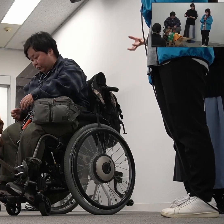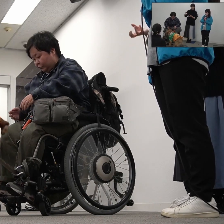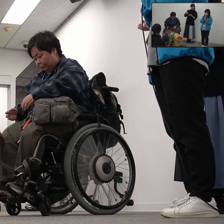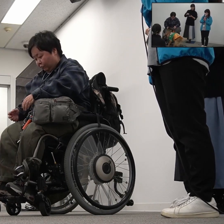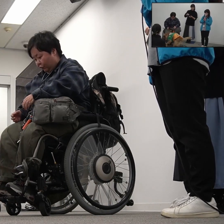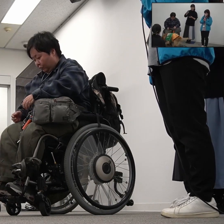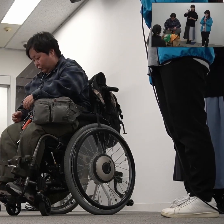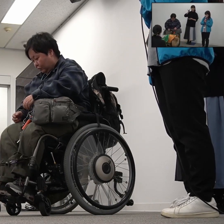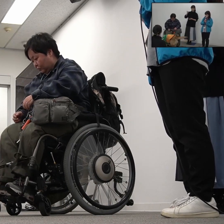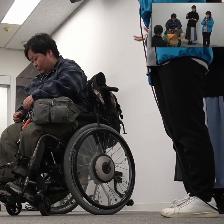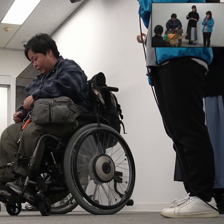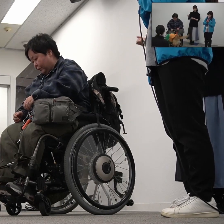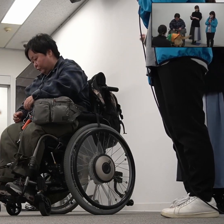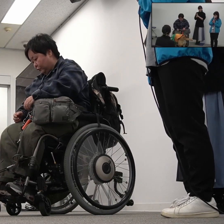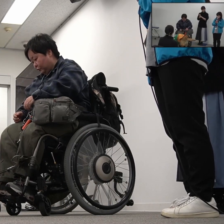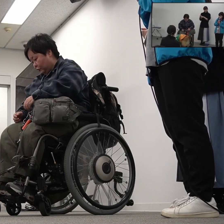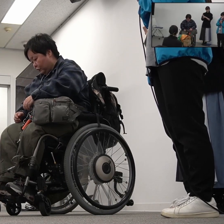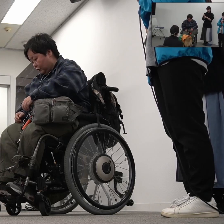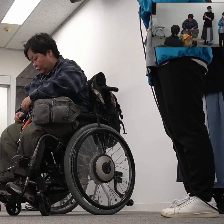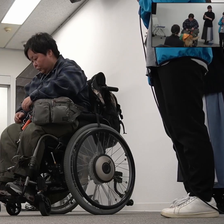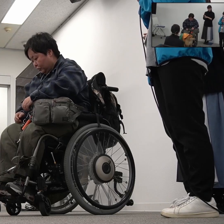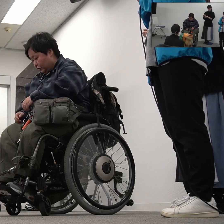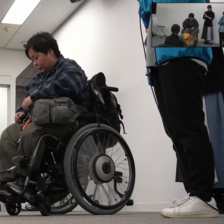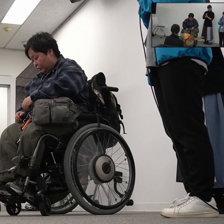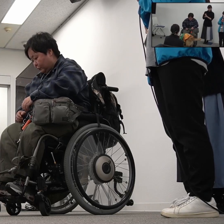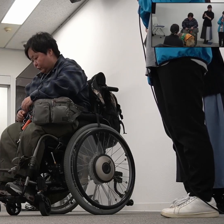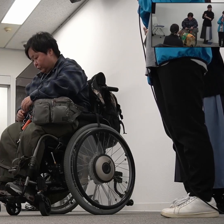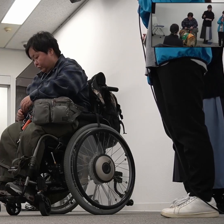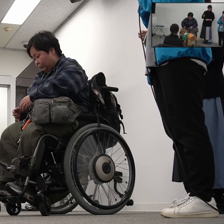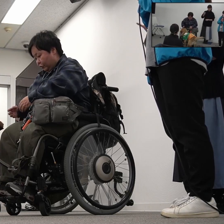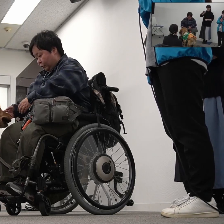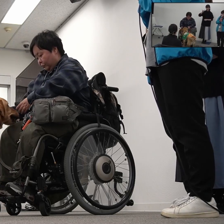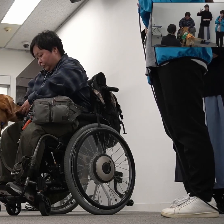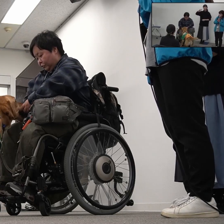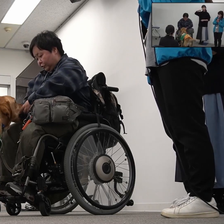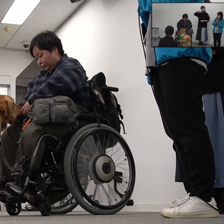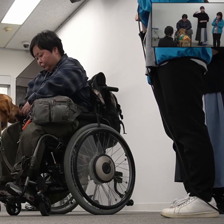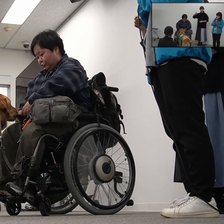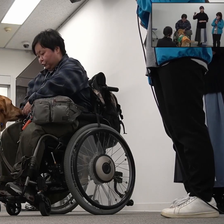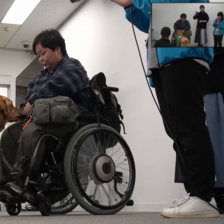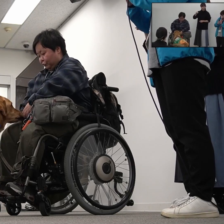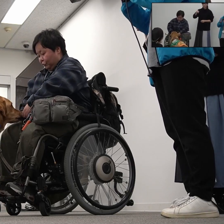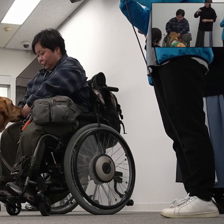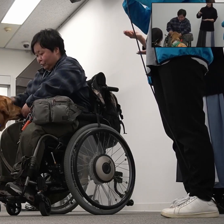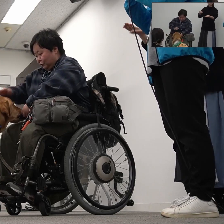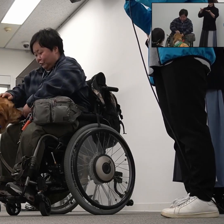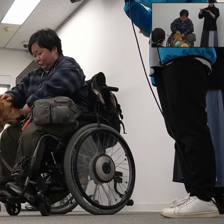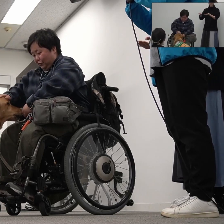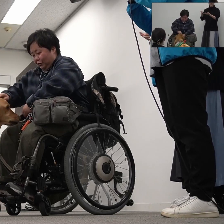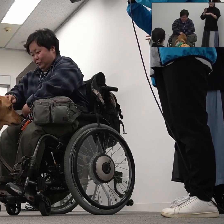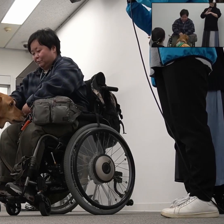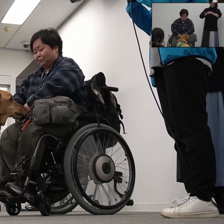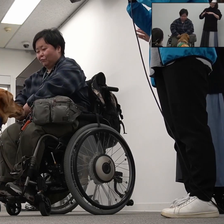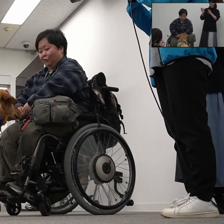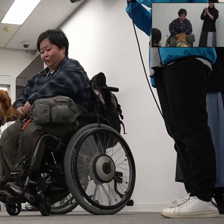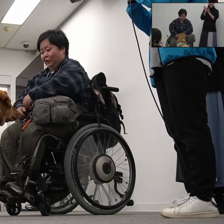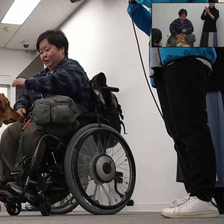もう1回 拾ってギブという指示で はい 上手に拾うことができました